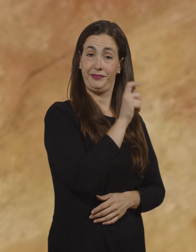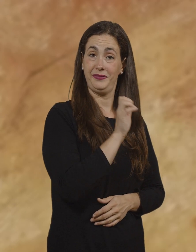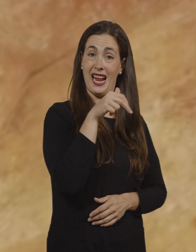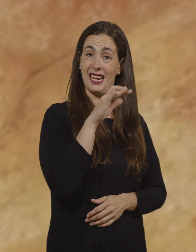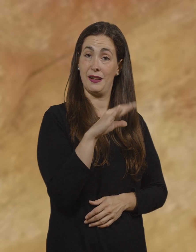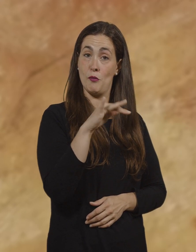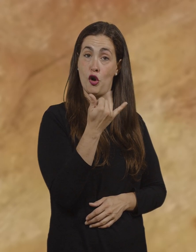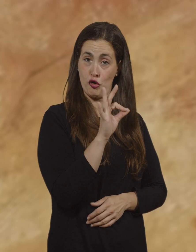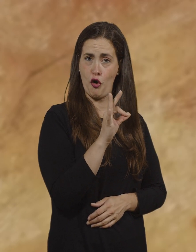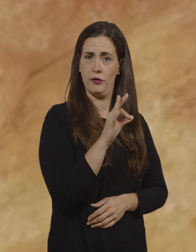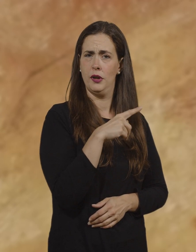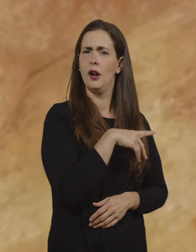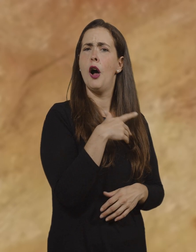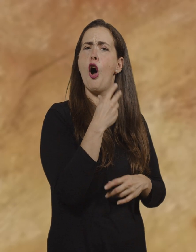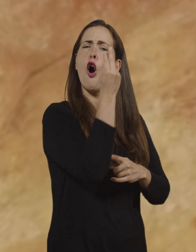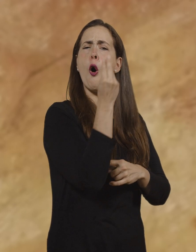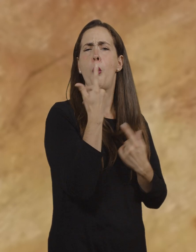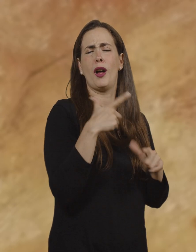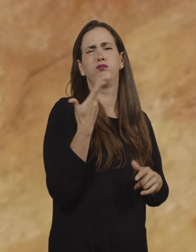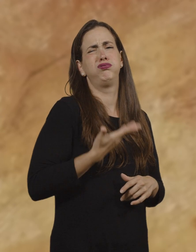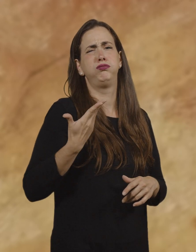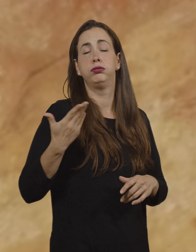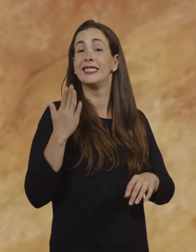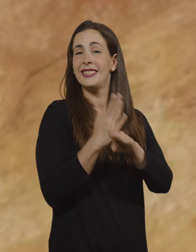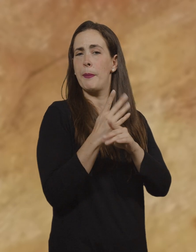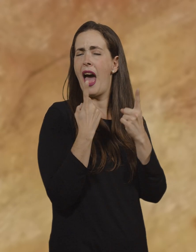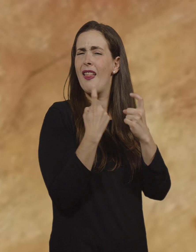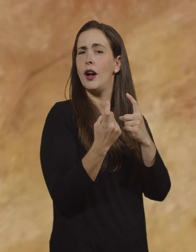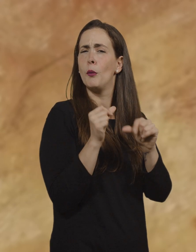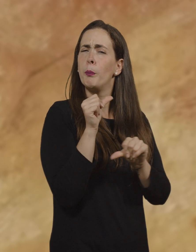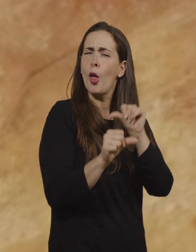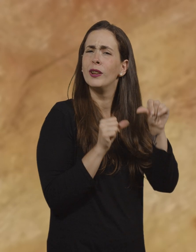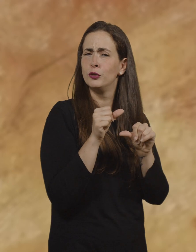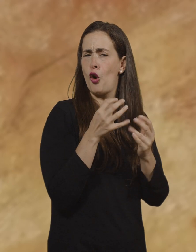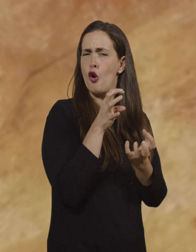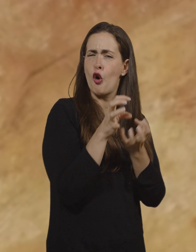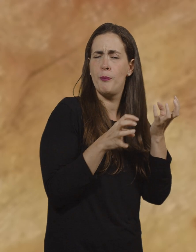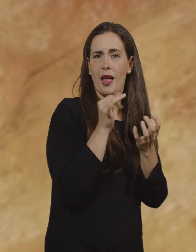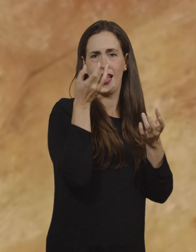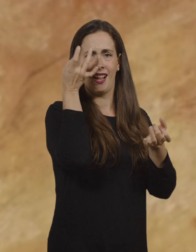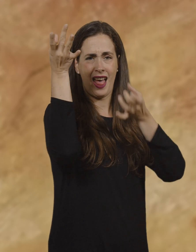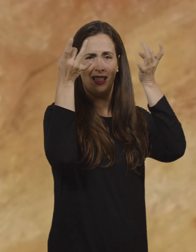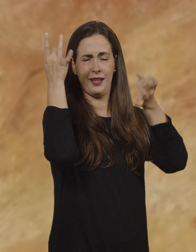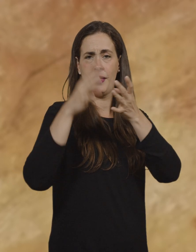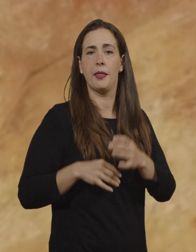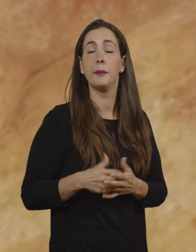Les grans obres que Enric Monjo realitzà exigien un complex procés creatiu.